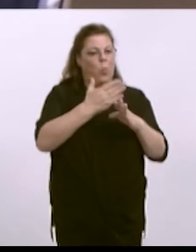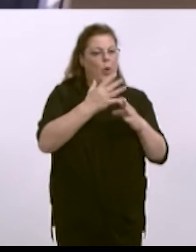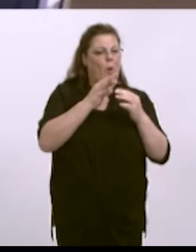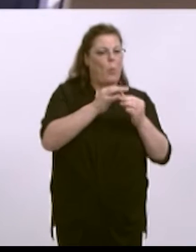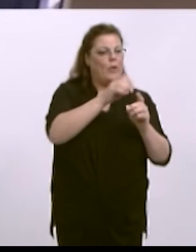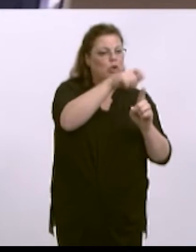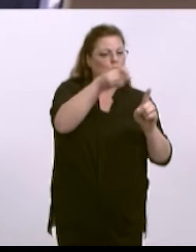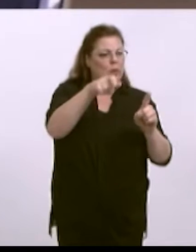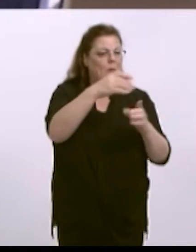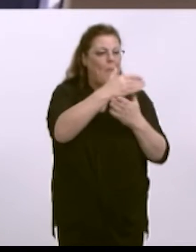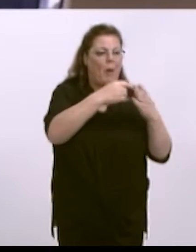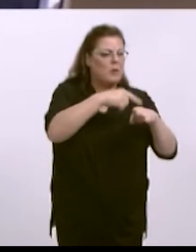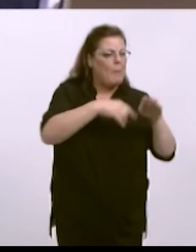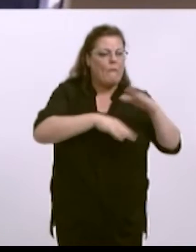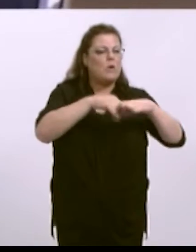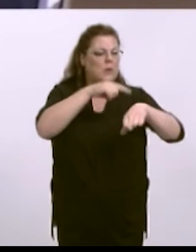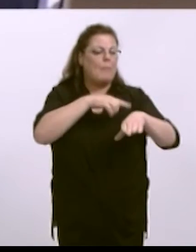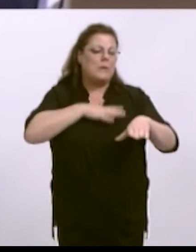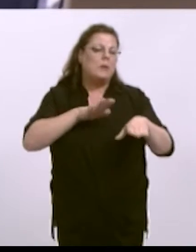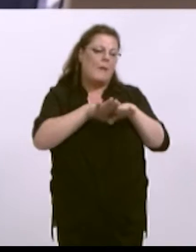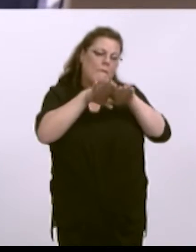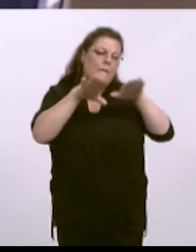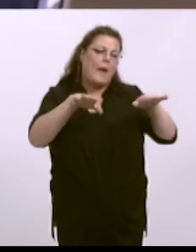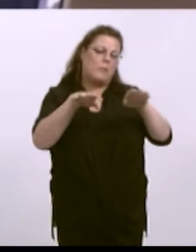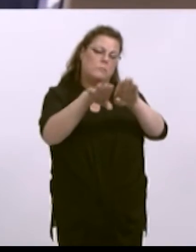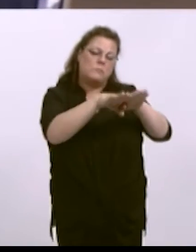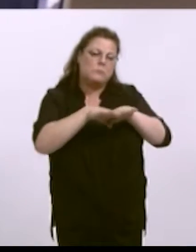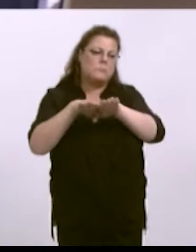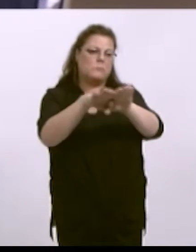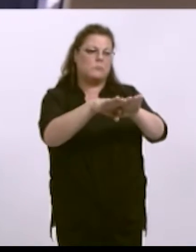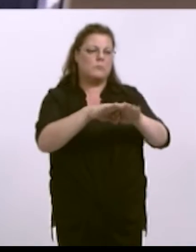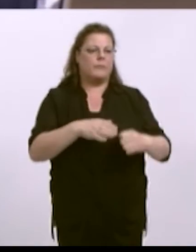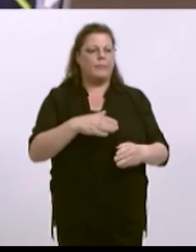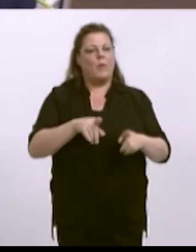yn sicrhau bod yna fuddsoddiad gan yr unigolyn ond hefyd gan Lywodraeth, a hefyd yn sicrhau